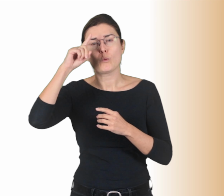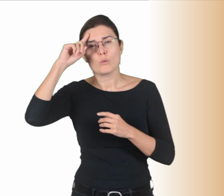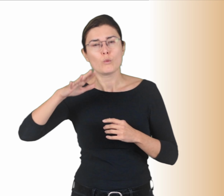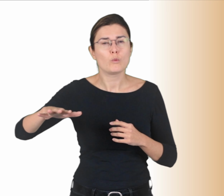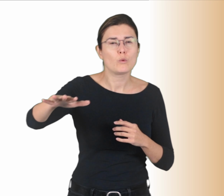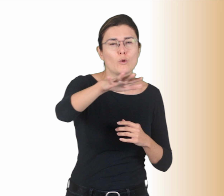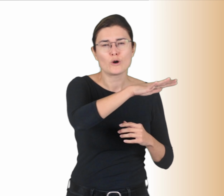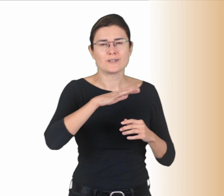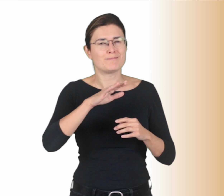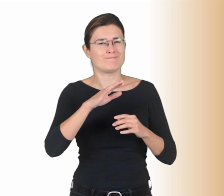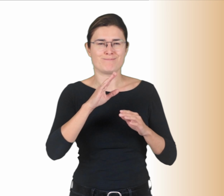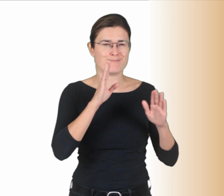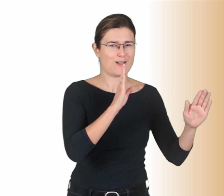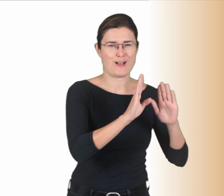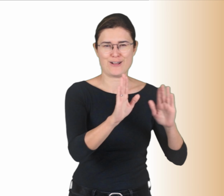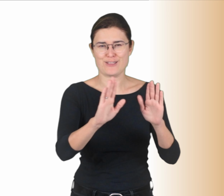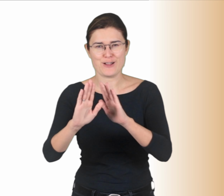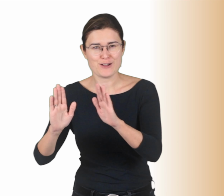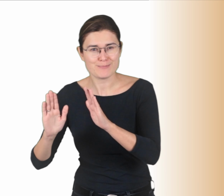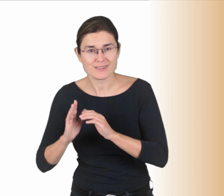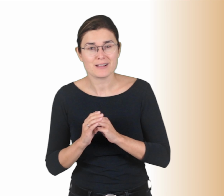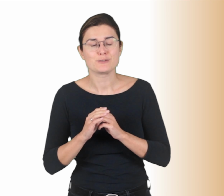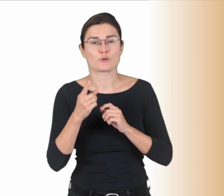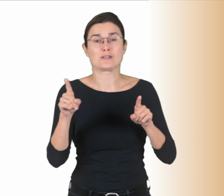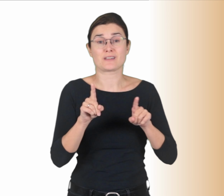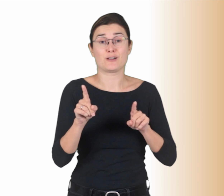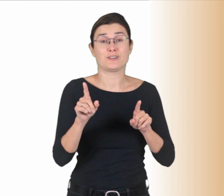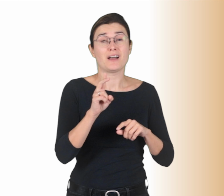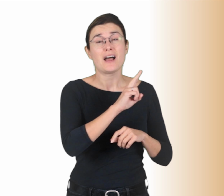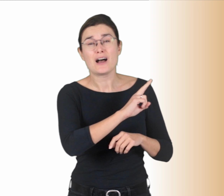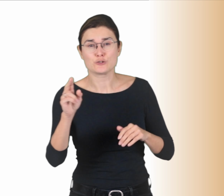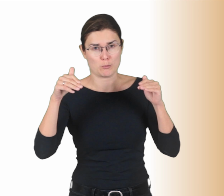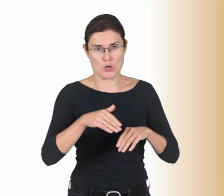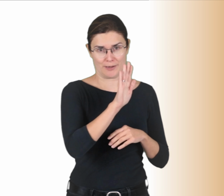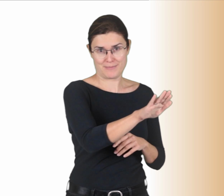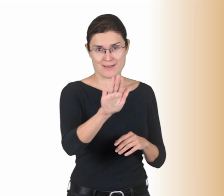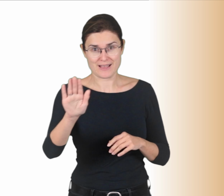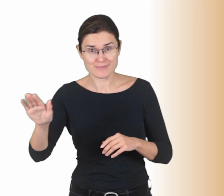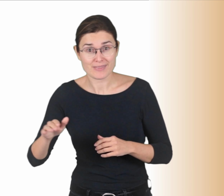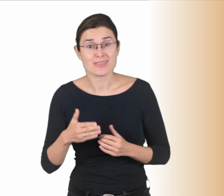które spotykają ludzi są dość uniwersalne, czyli podobne do siebie. Mogą spotkać dosłownie każdego.